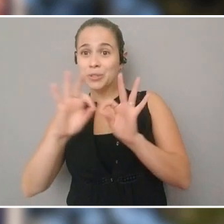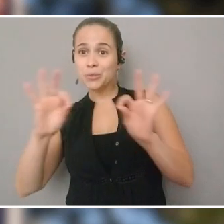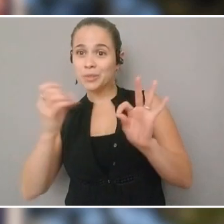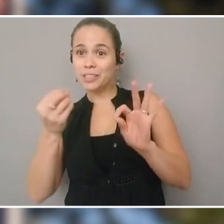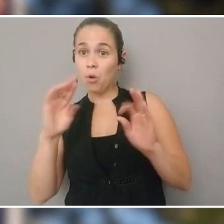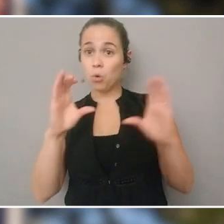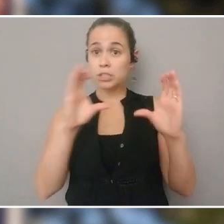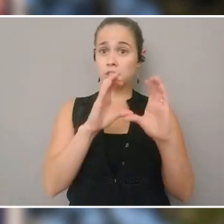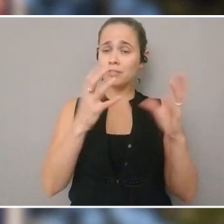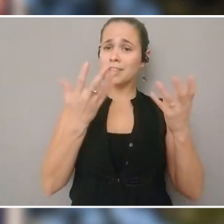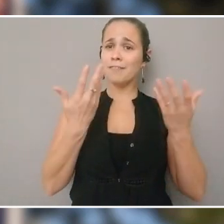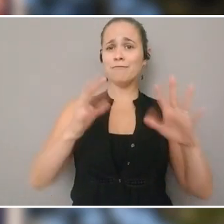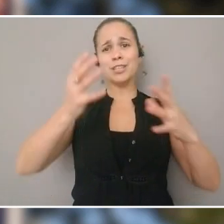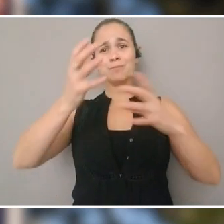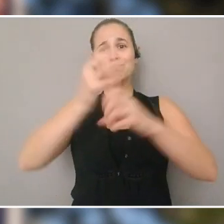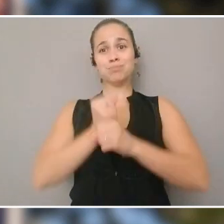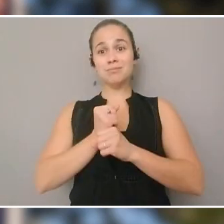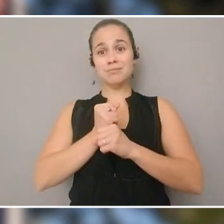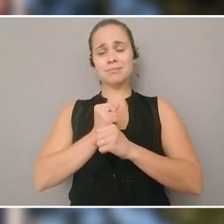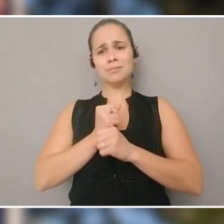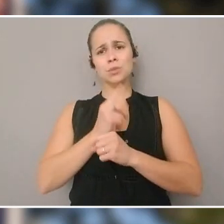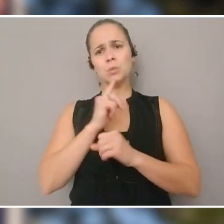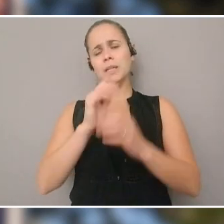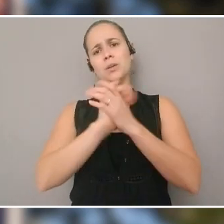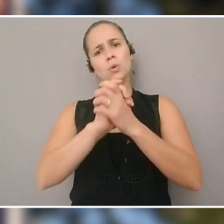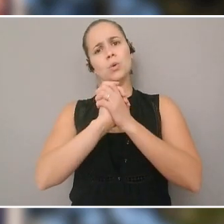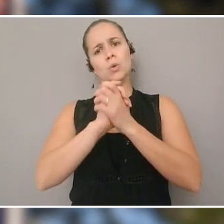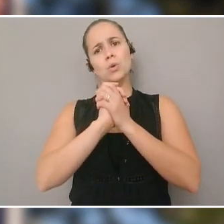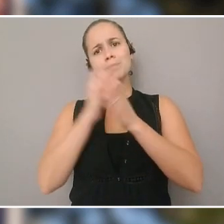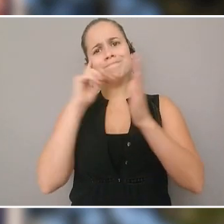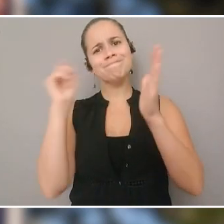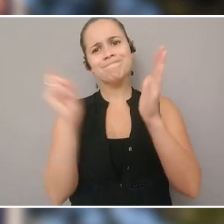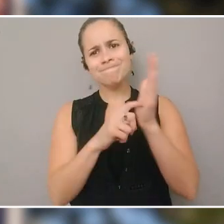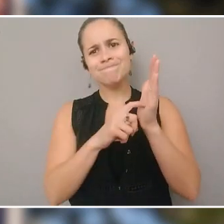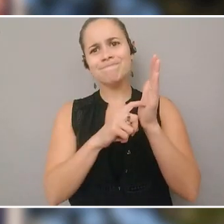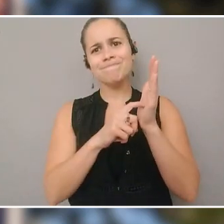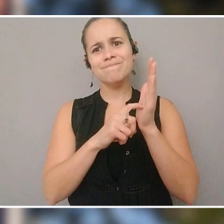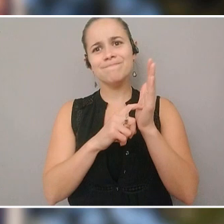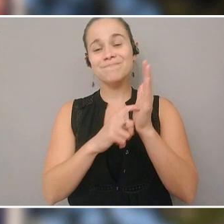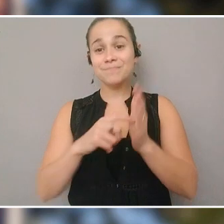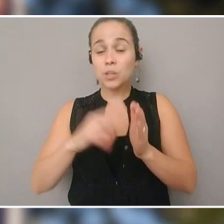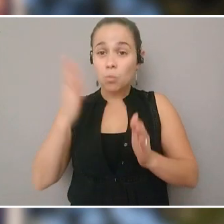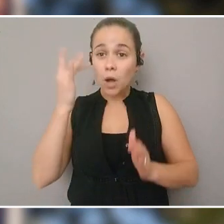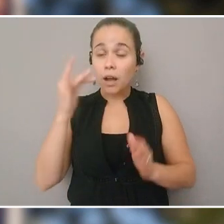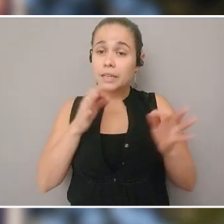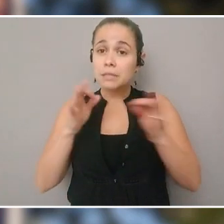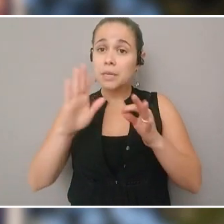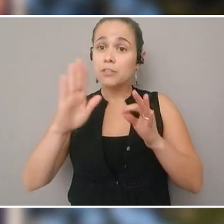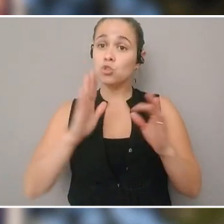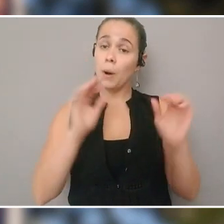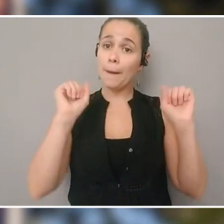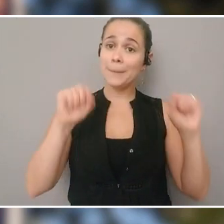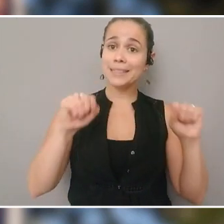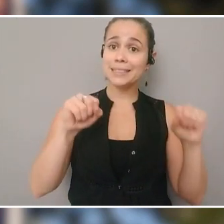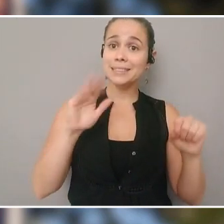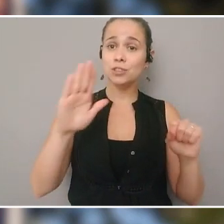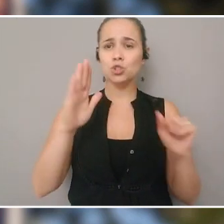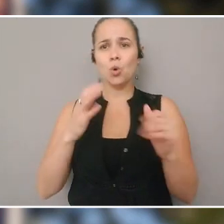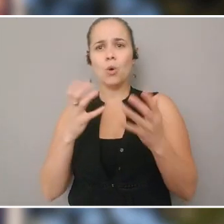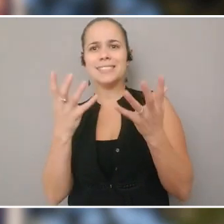la finalización debe ser recomendada. Habla